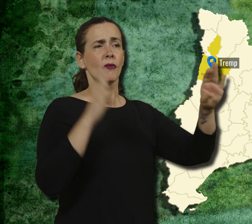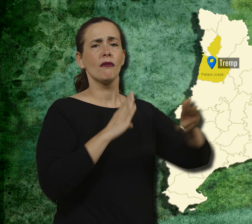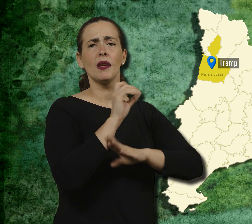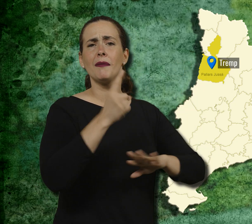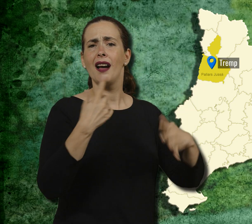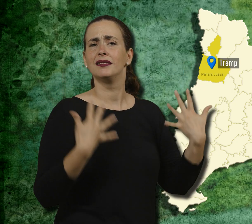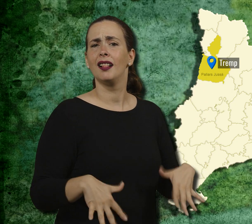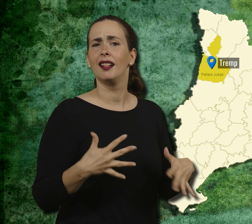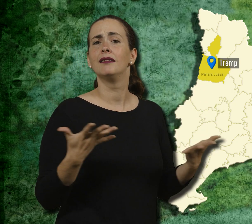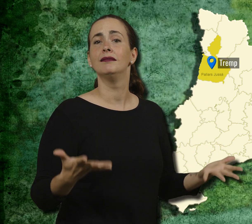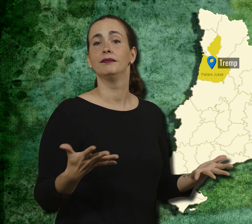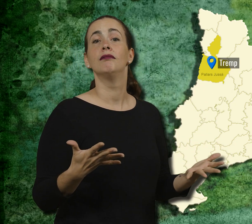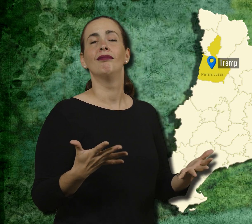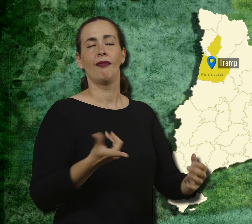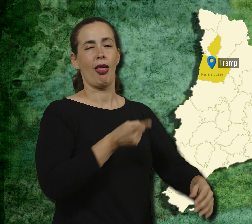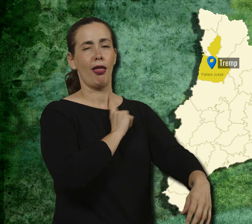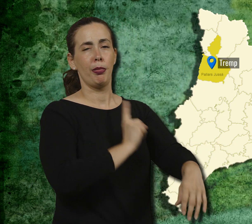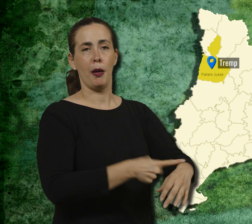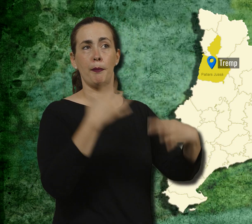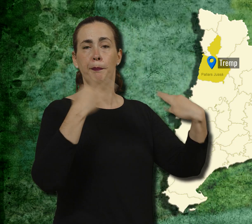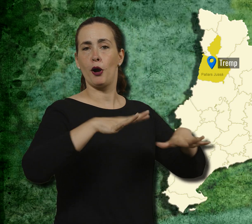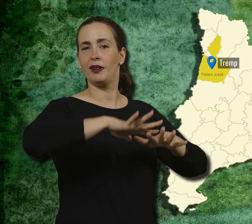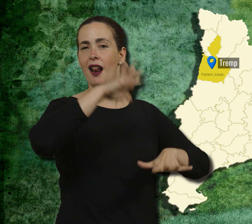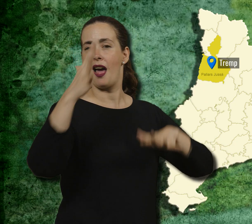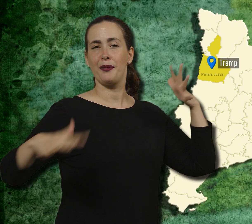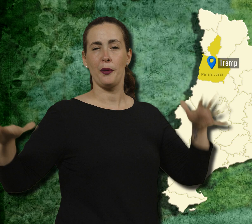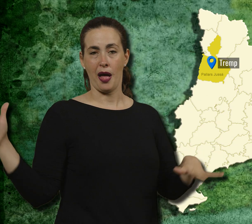Imprescindible: Practicar esports a la natura.